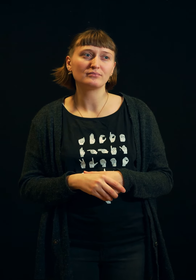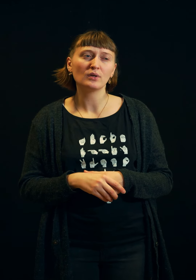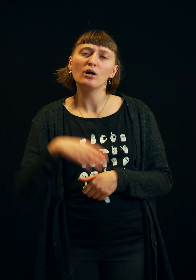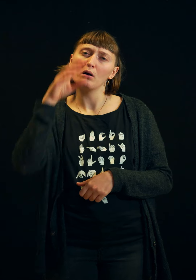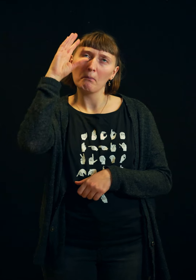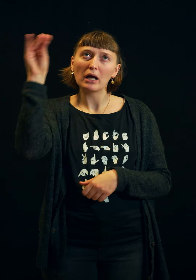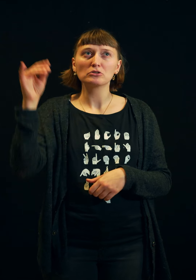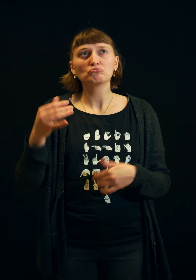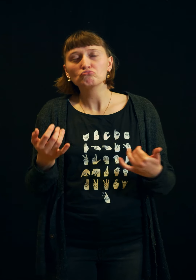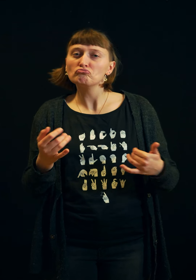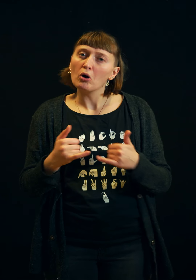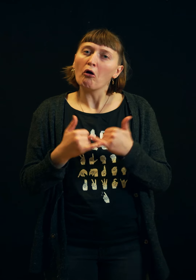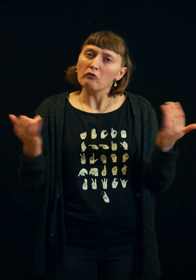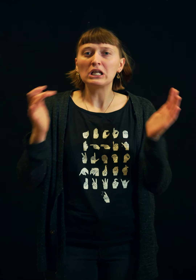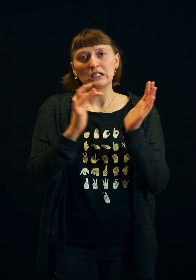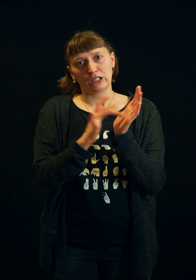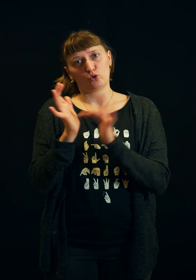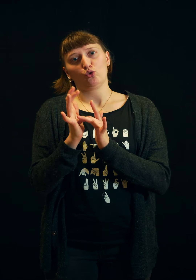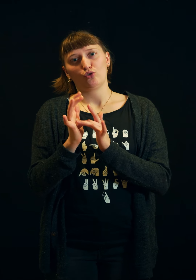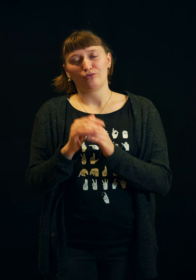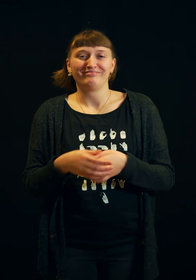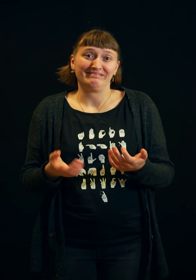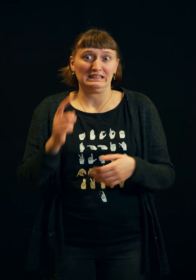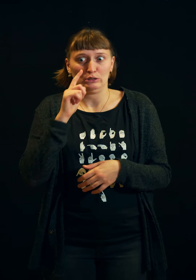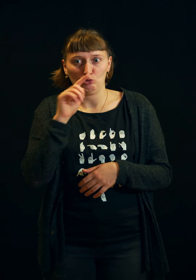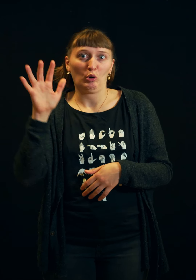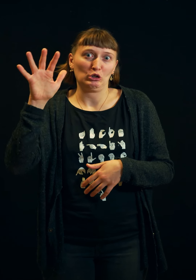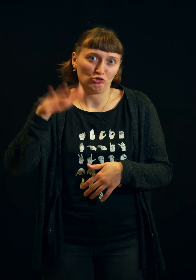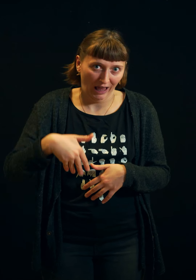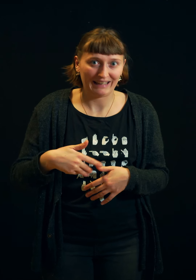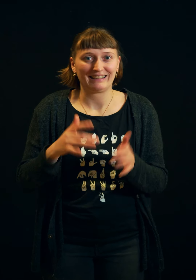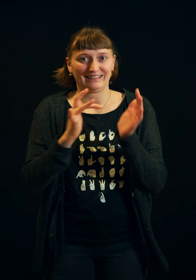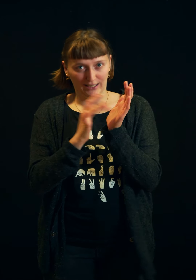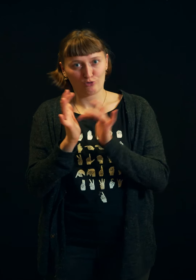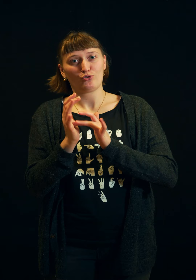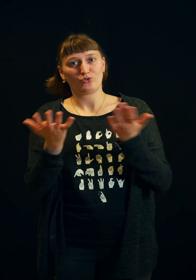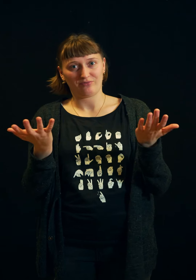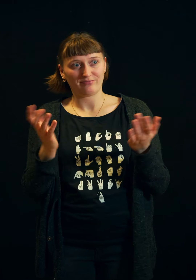Er war wie Jesus, nur in scheiße.